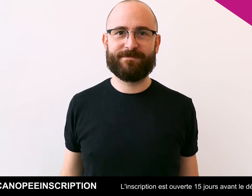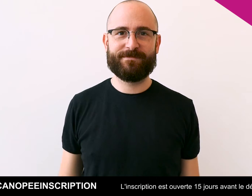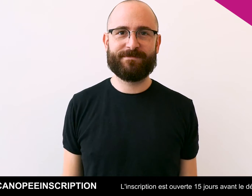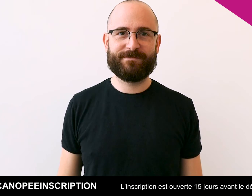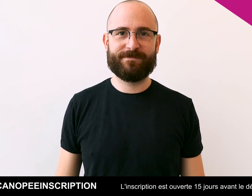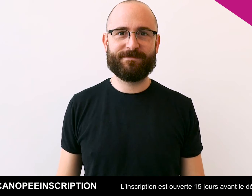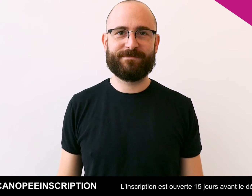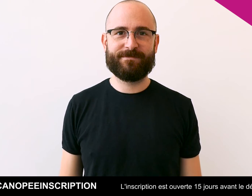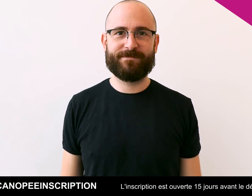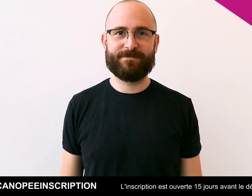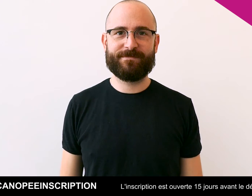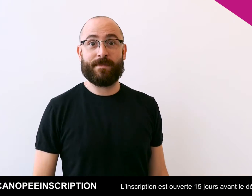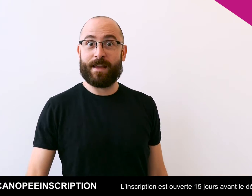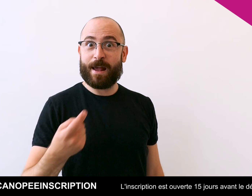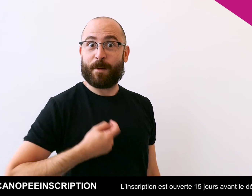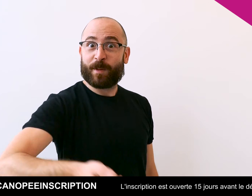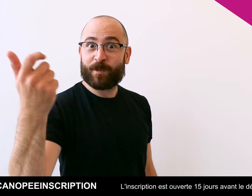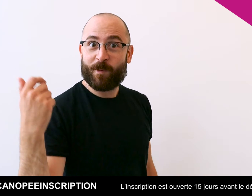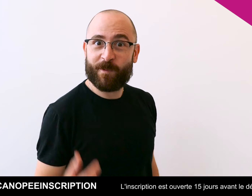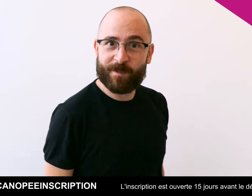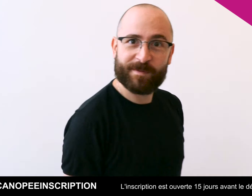A bientôt ! :)